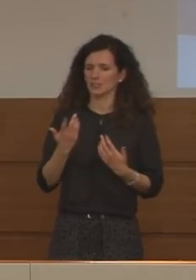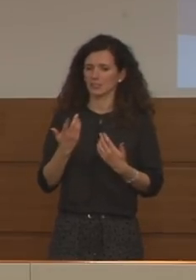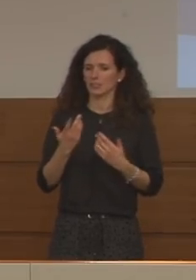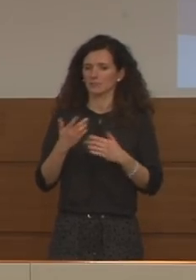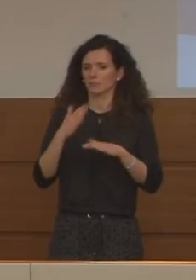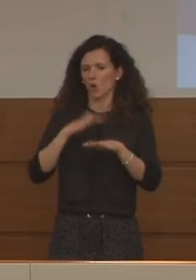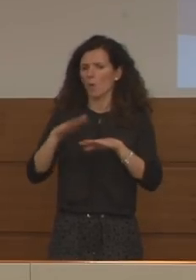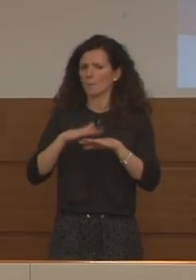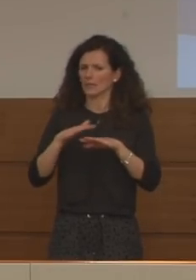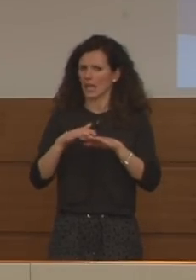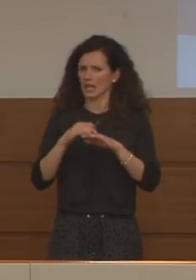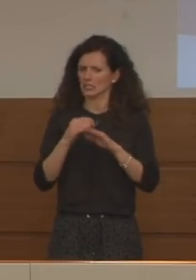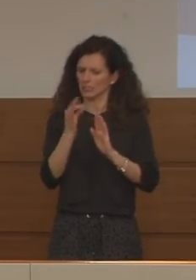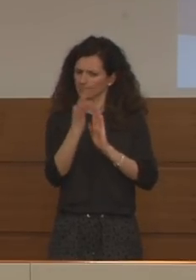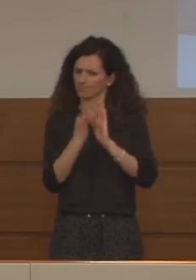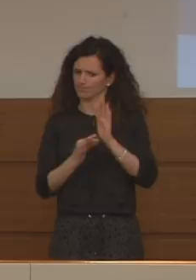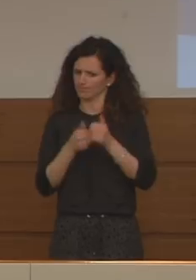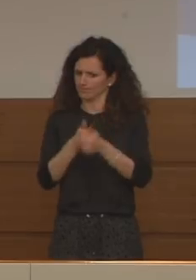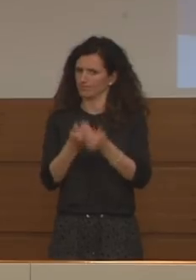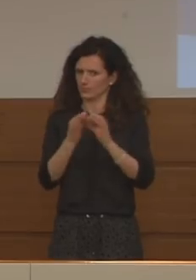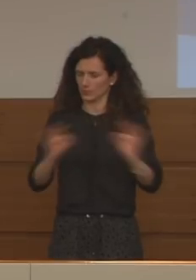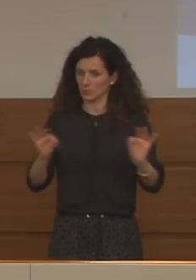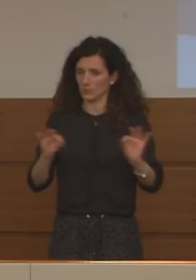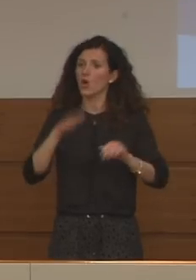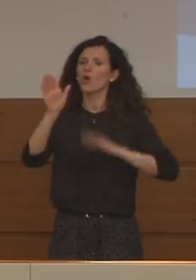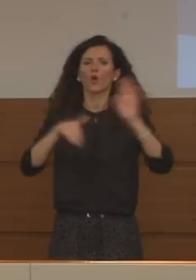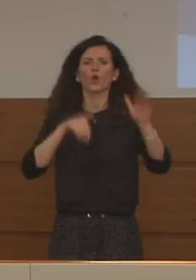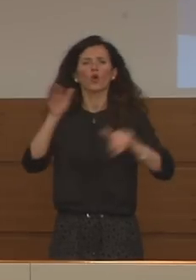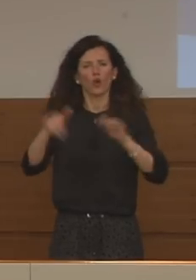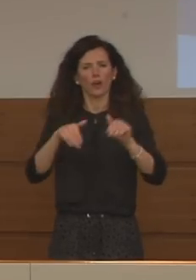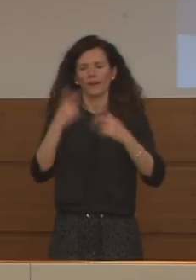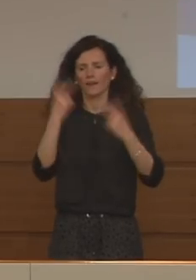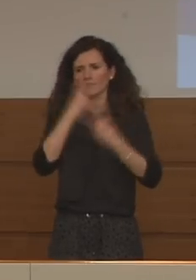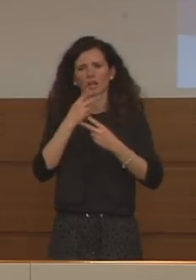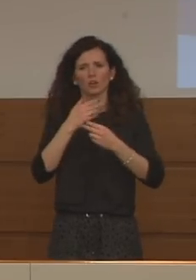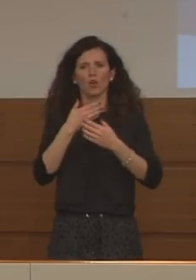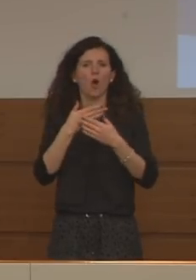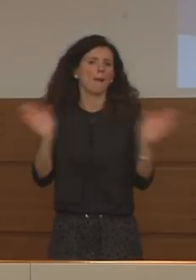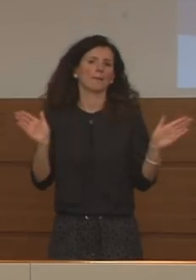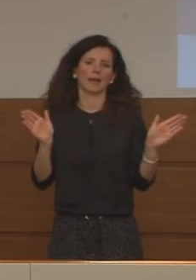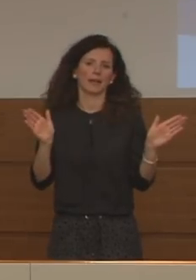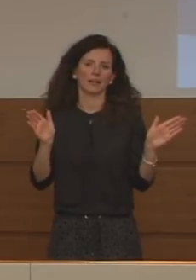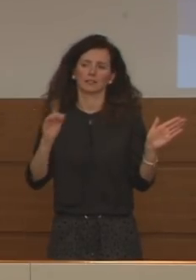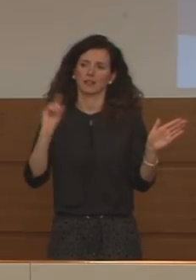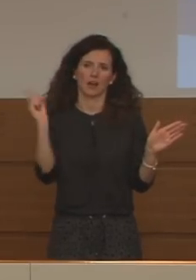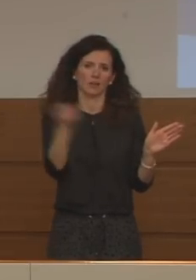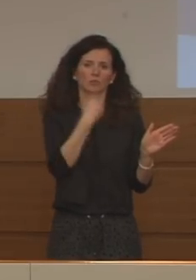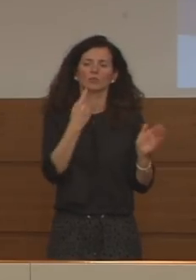magari lo è meno. La call è molto aperta, è facilmente scaricabile.